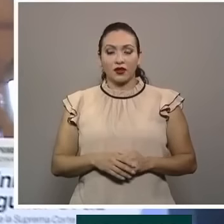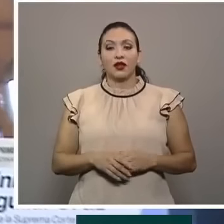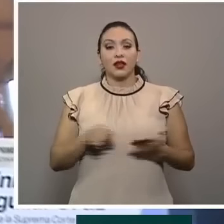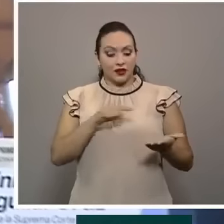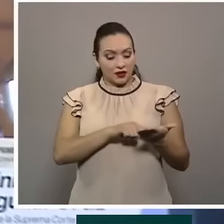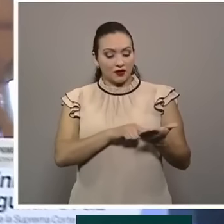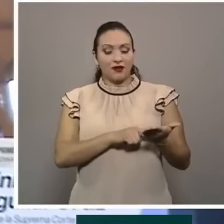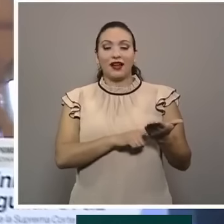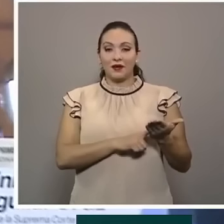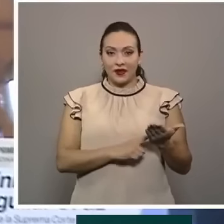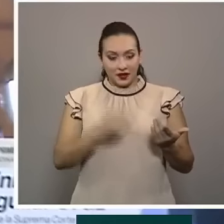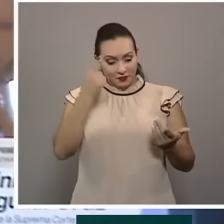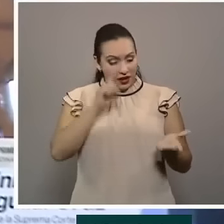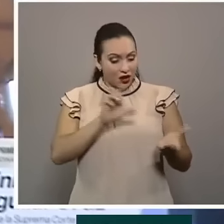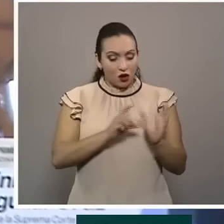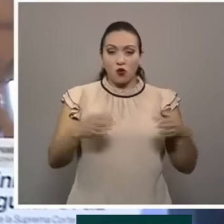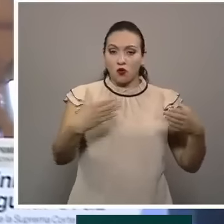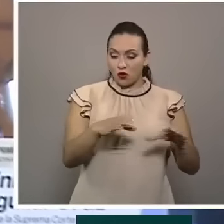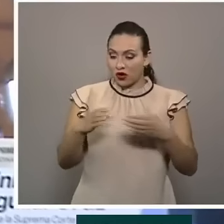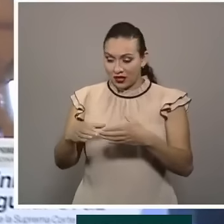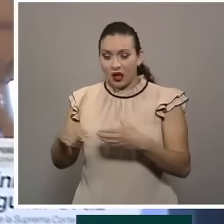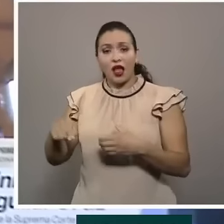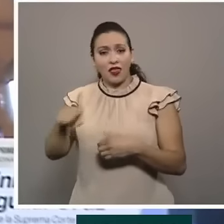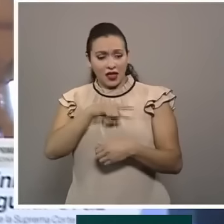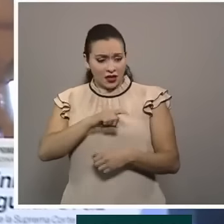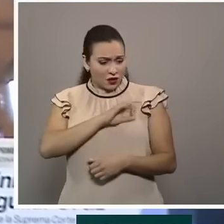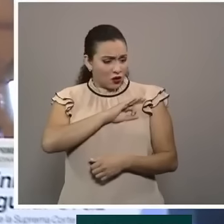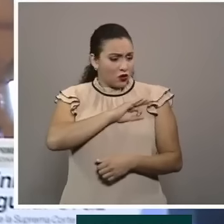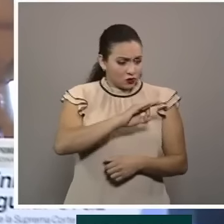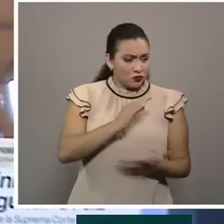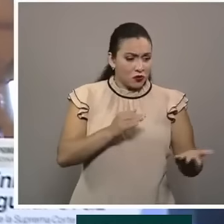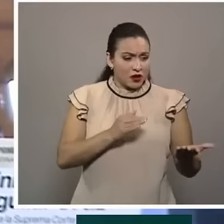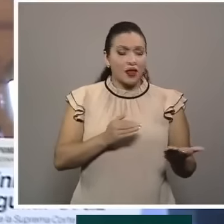comunidades para ejercer directamente sus funciones de autogobierno sin que